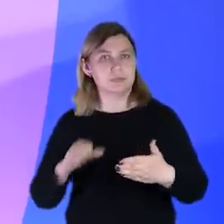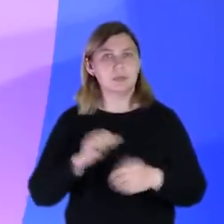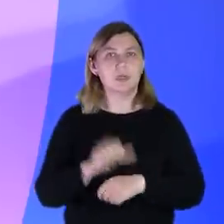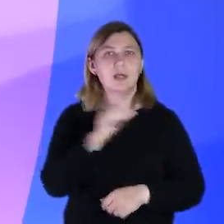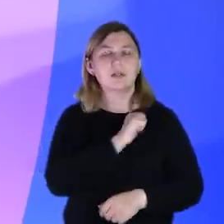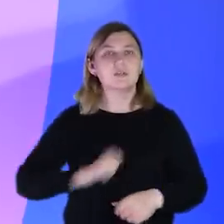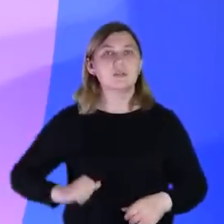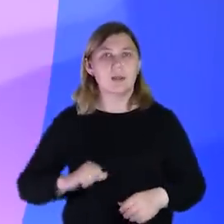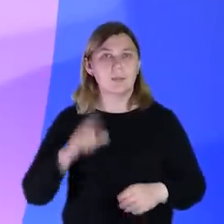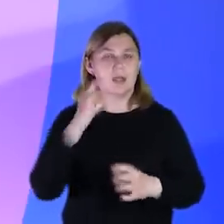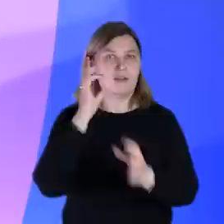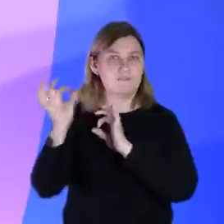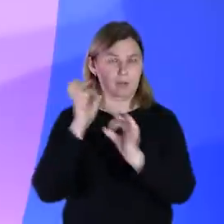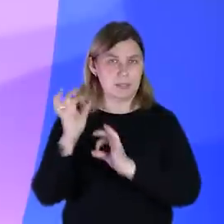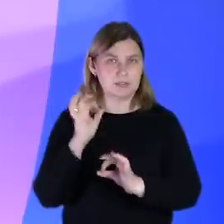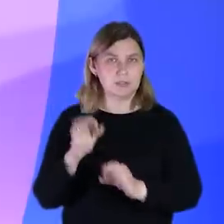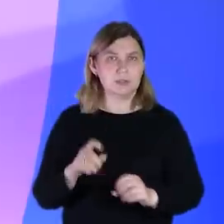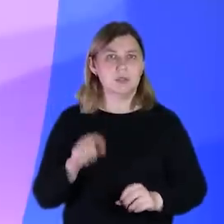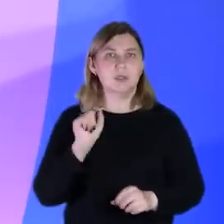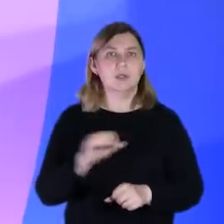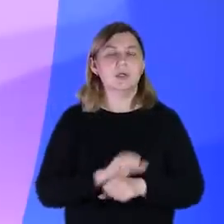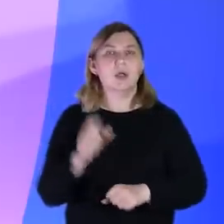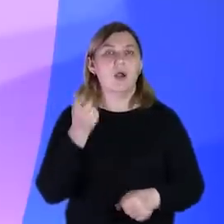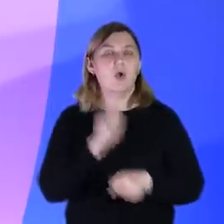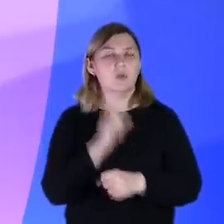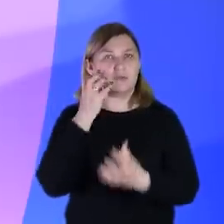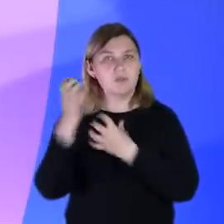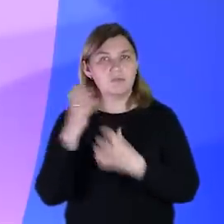samodzielnych referatów informacyjnych i kontrwywiad Korpusu miał